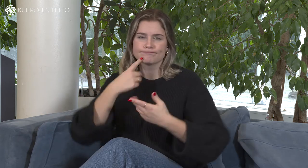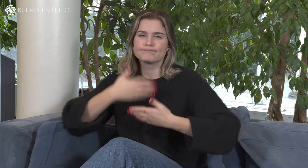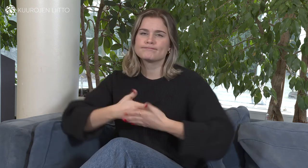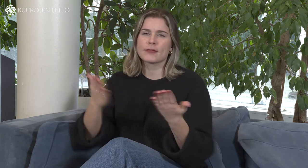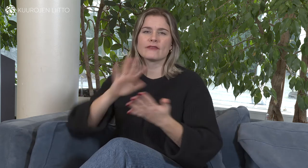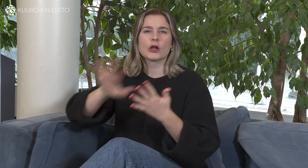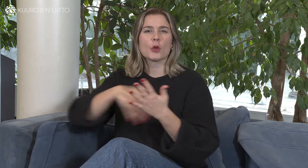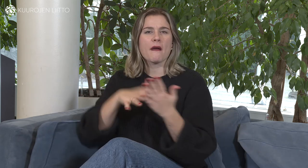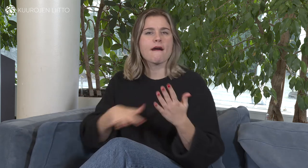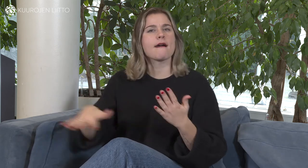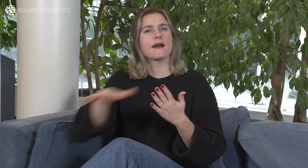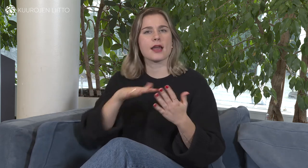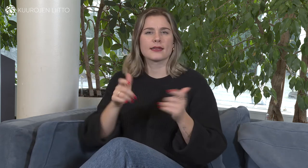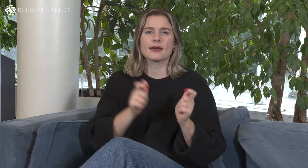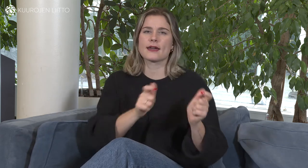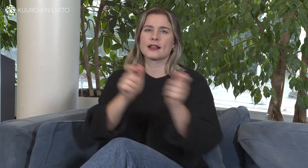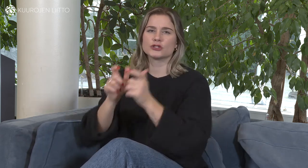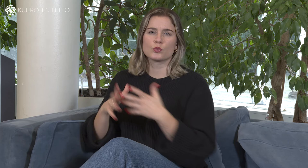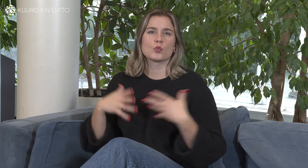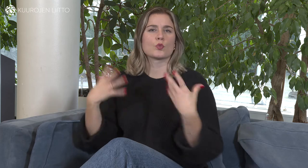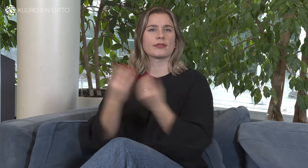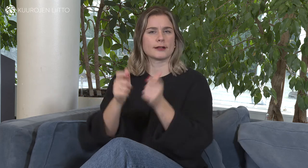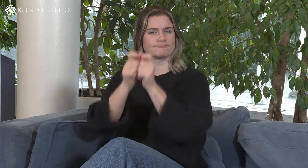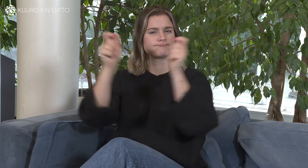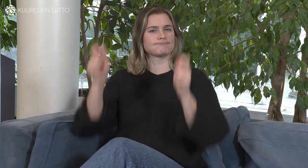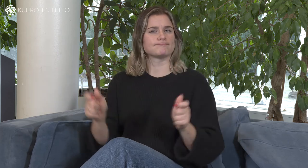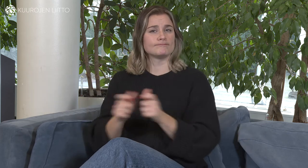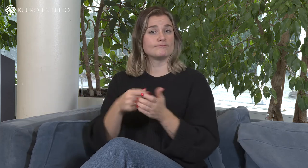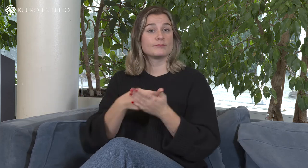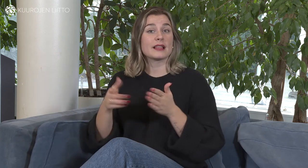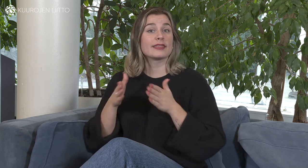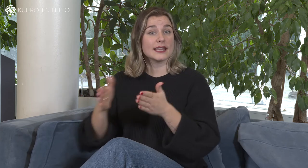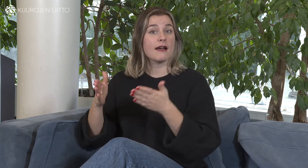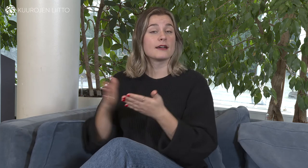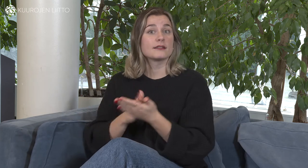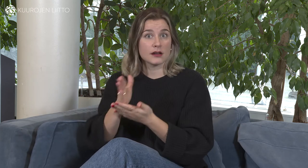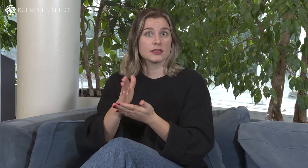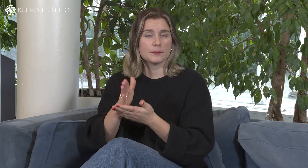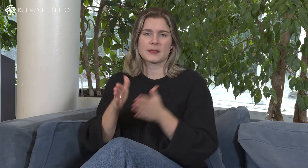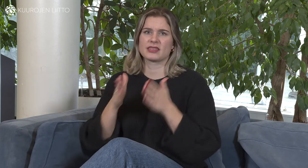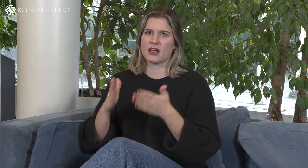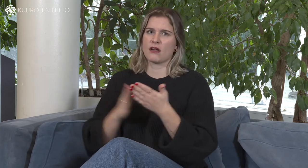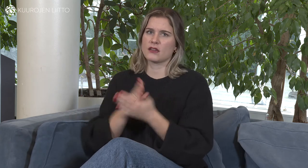julkaistiin viittomakielisten järjestöjen yhteinen tiekartta, -